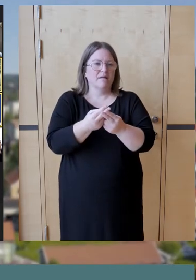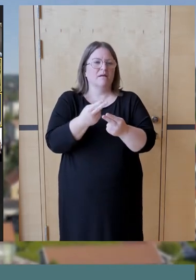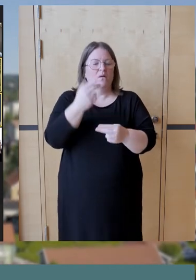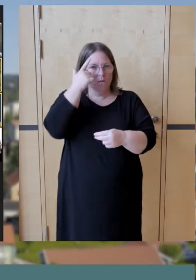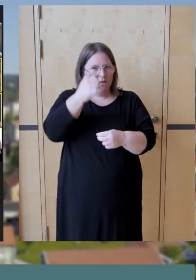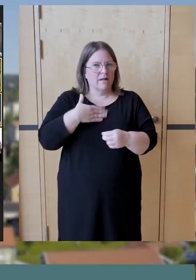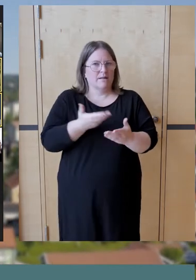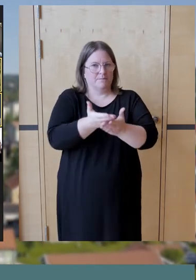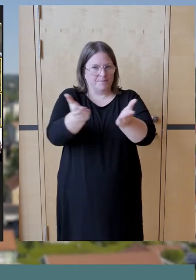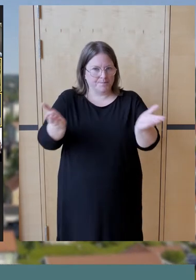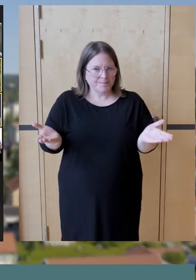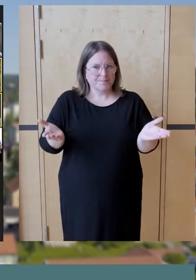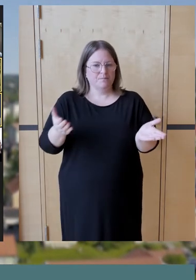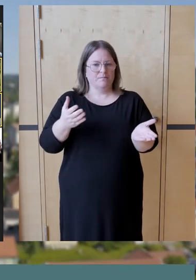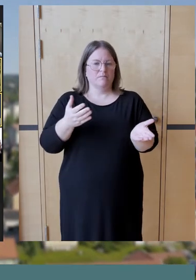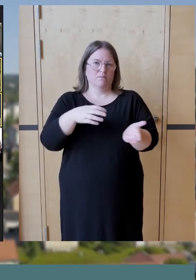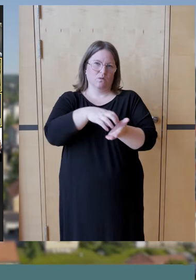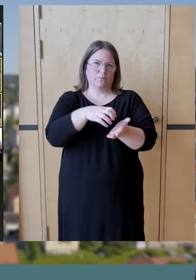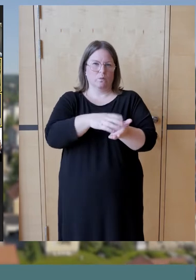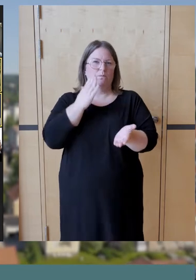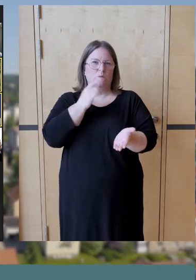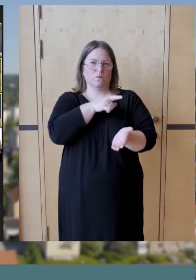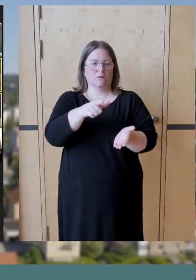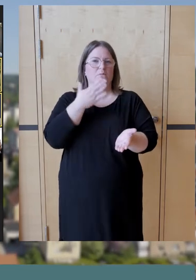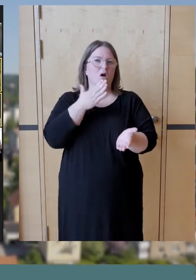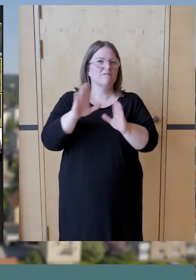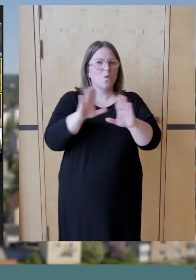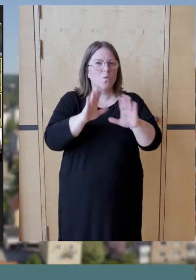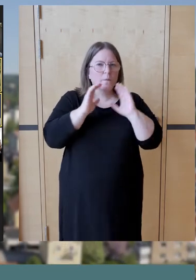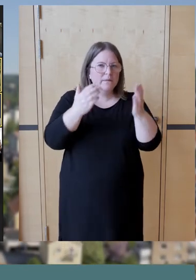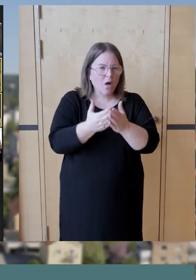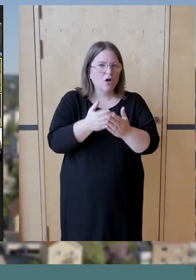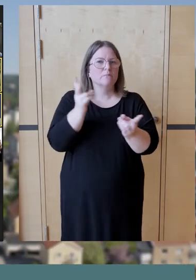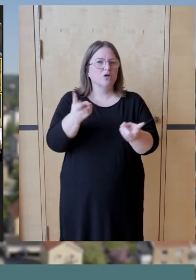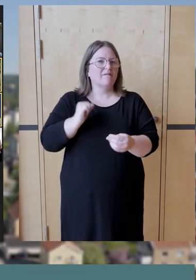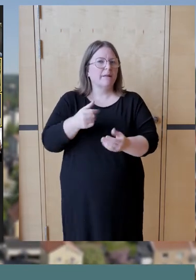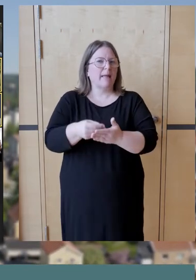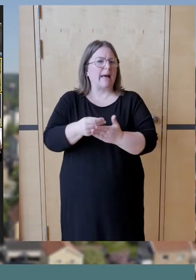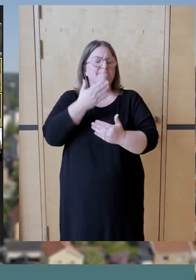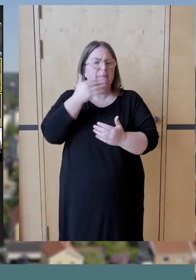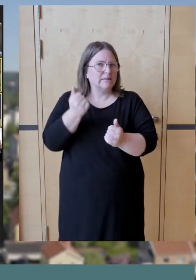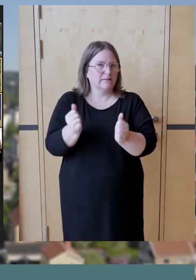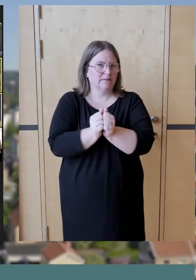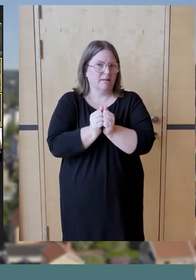Vård och omsorg samt förvalta skattebetalarnas pengar på bästa möjliga sätt Ansvarsfull politik